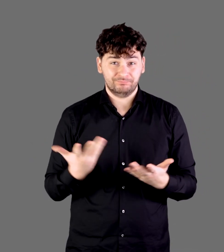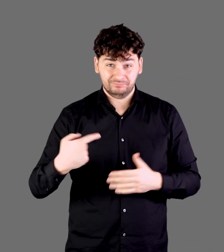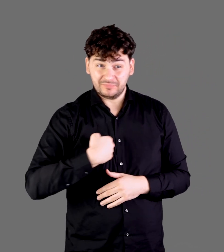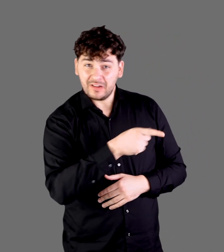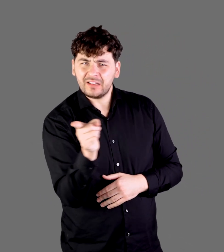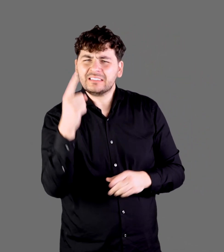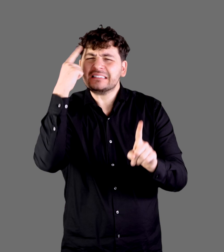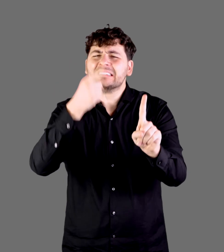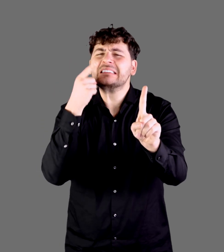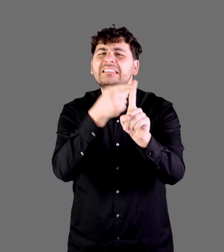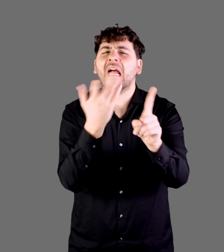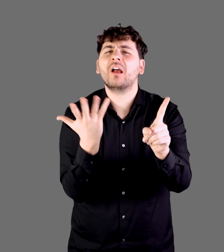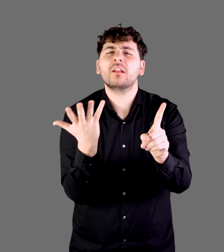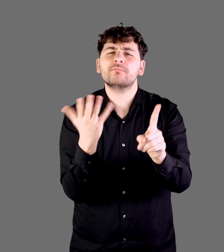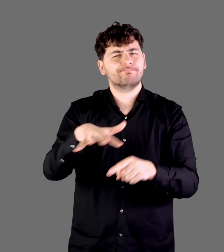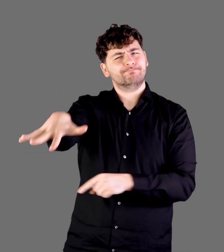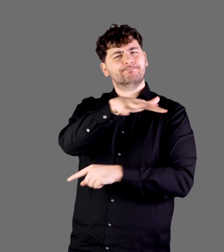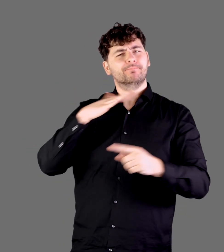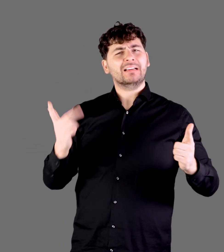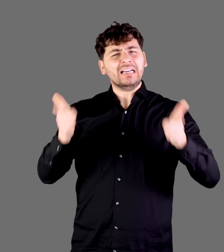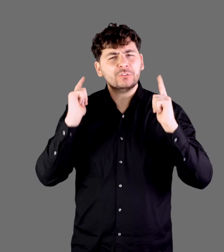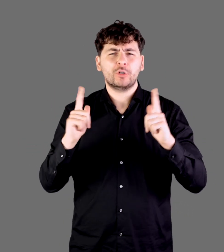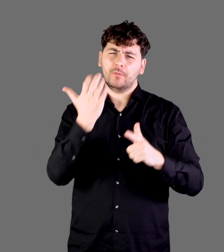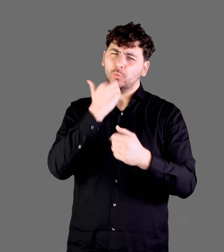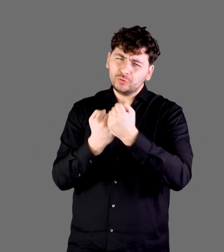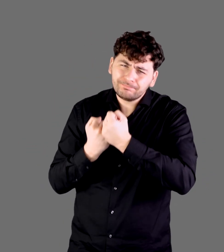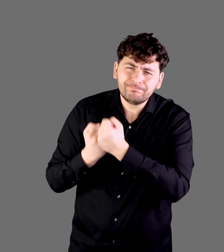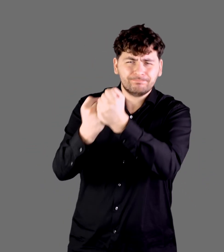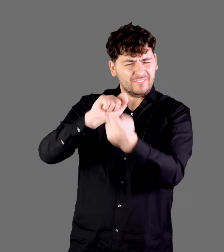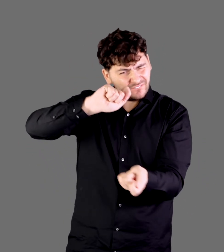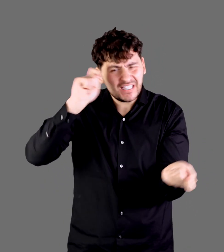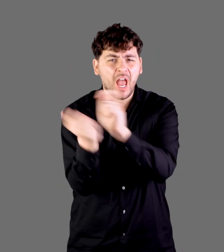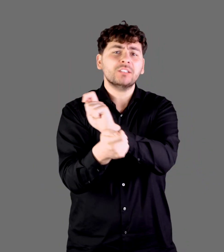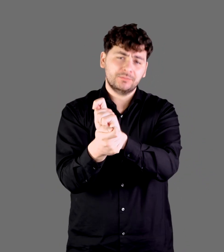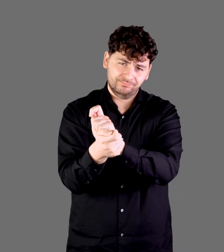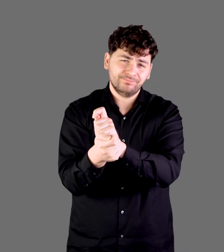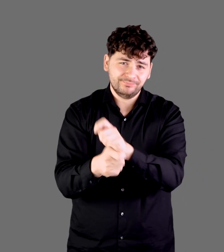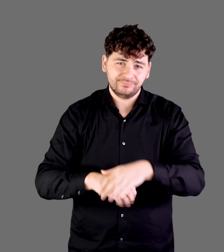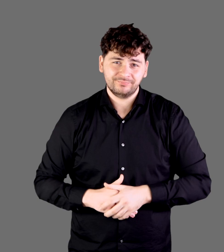Sie alle verband das gemeinsame Ziel, gesellschaftliche Veränderungsprozesse anzustoßen.